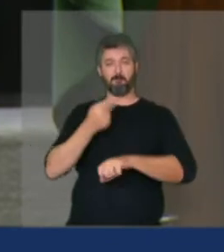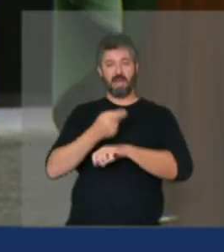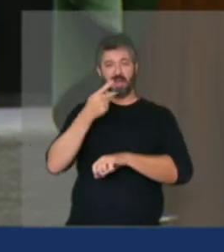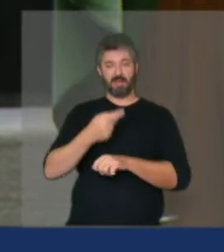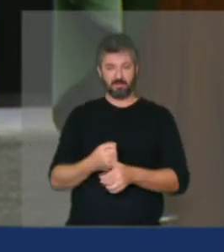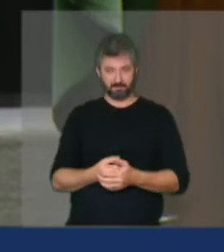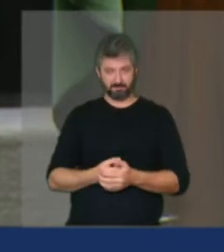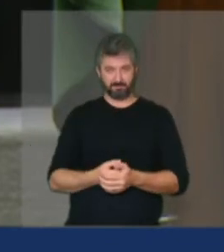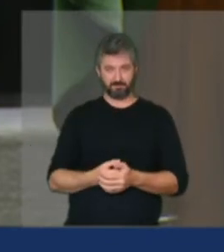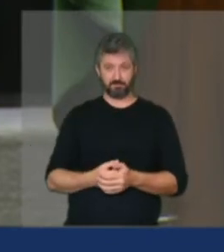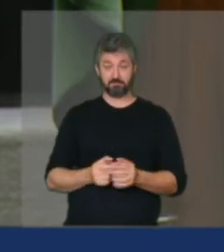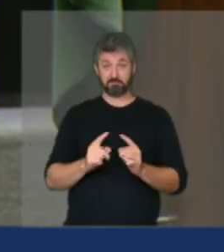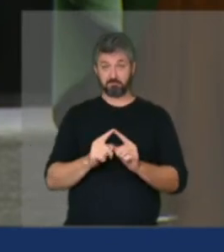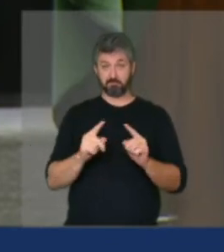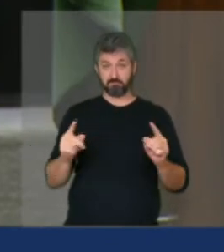ENTANTO, SENHOR PRESIDENTE, ESTAS MULHERES QUE SÃO